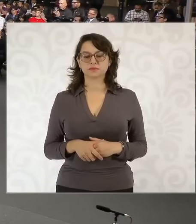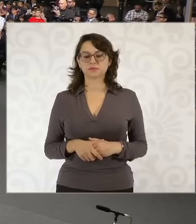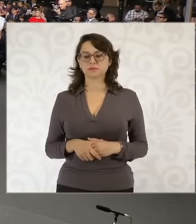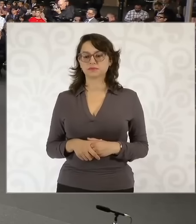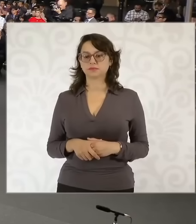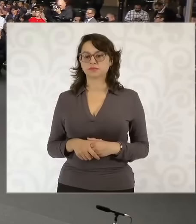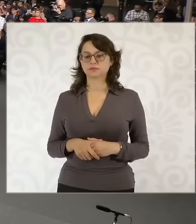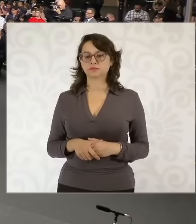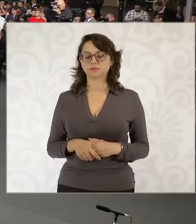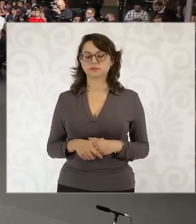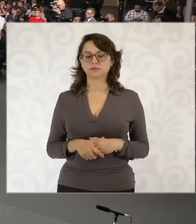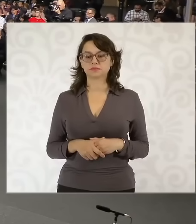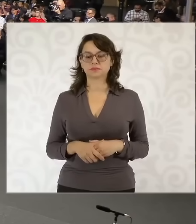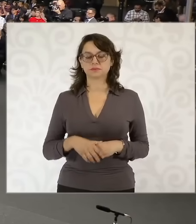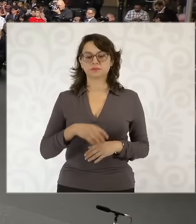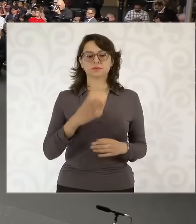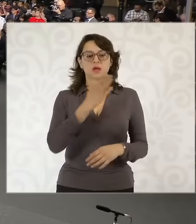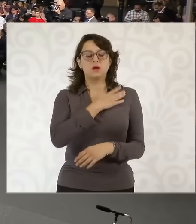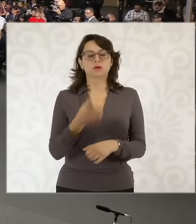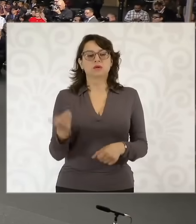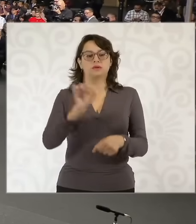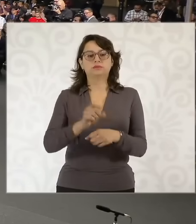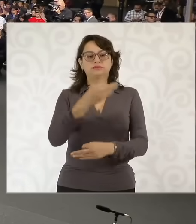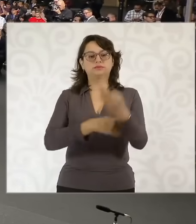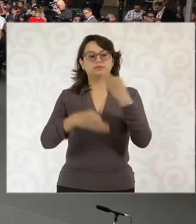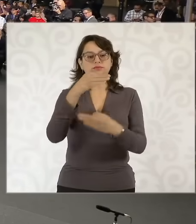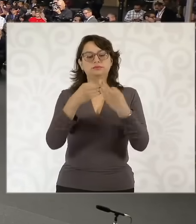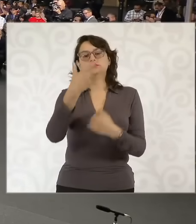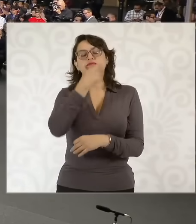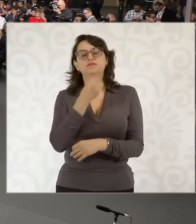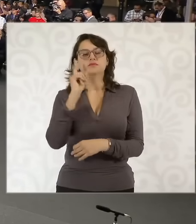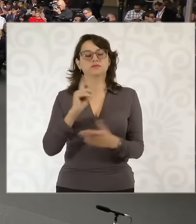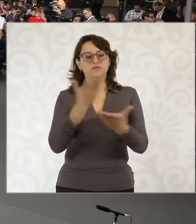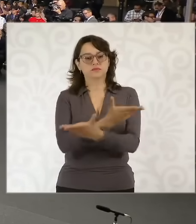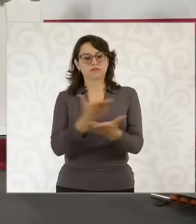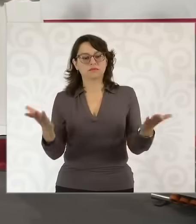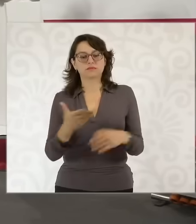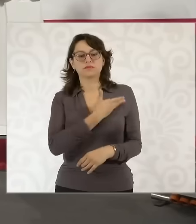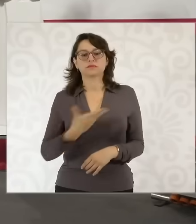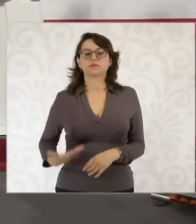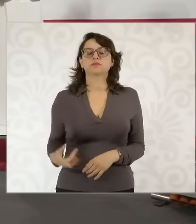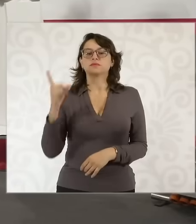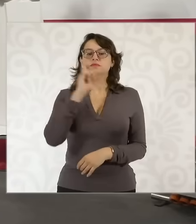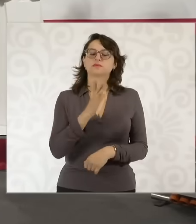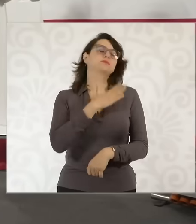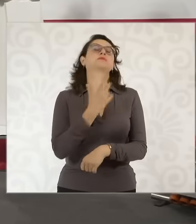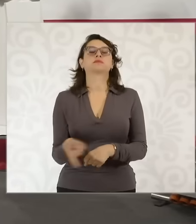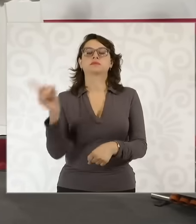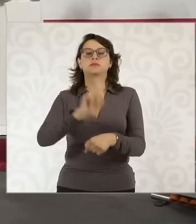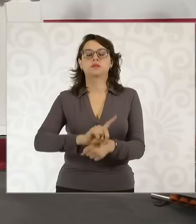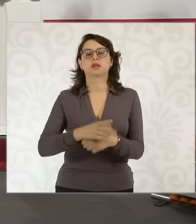Eh, buenos días a todas y todos. Eh, con su permiso, presidenta, eh, miembros del gabinete,